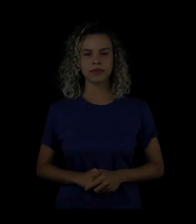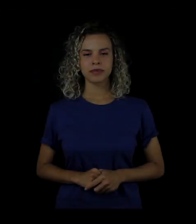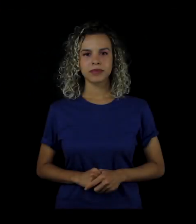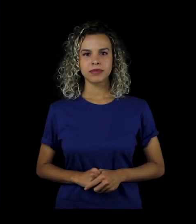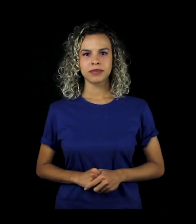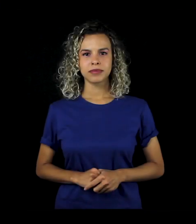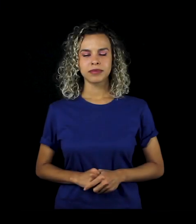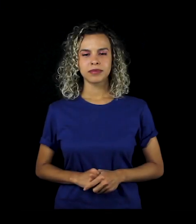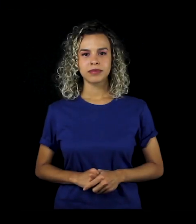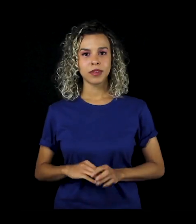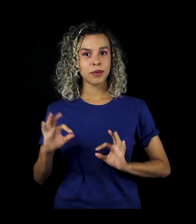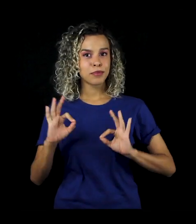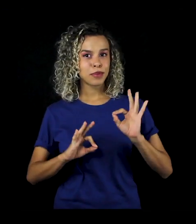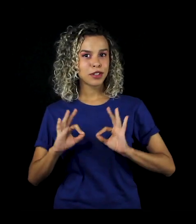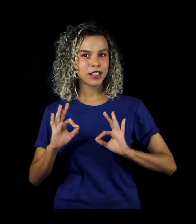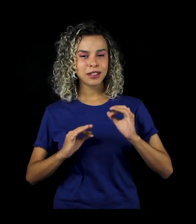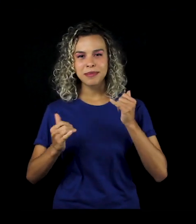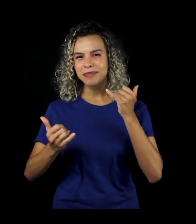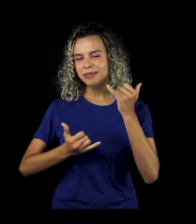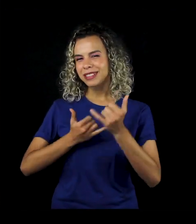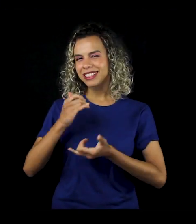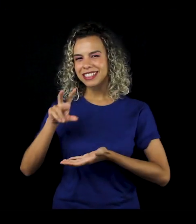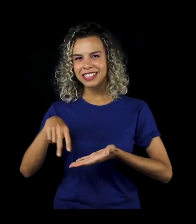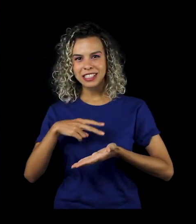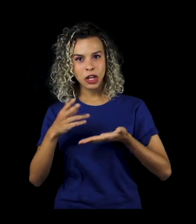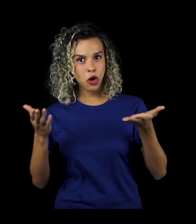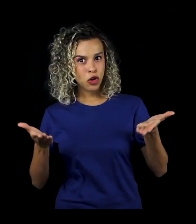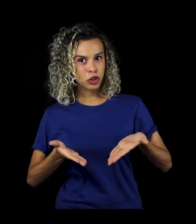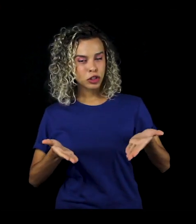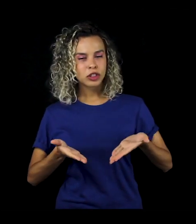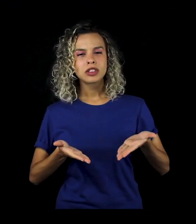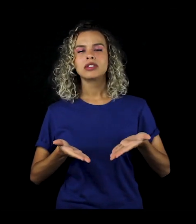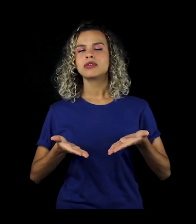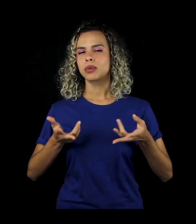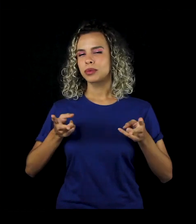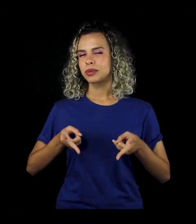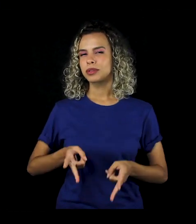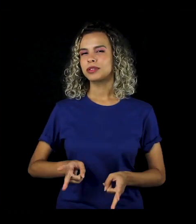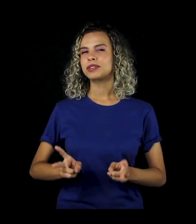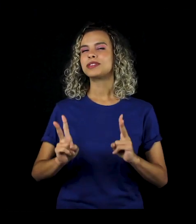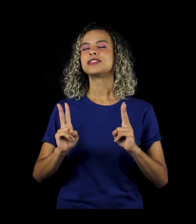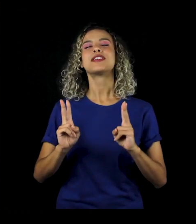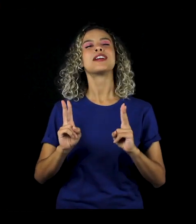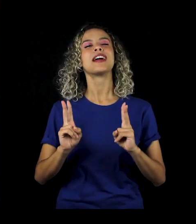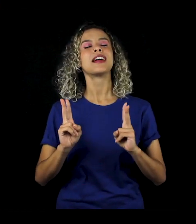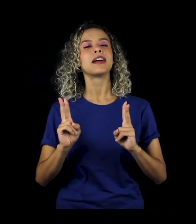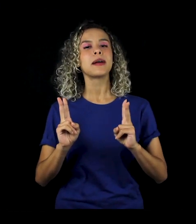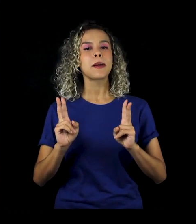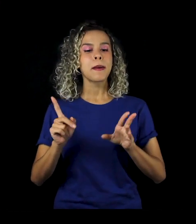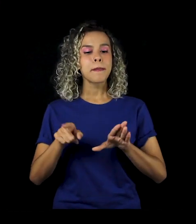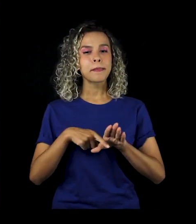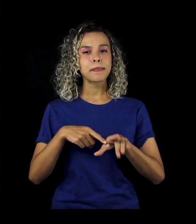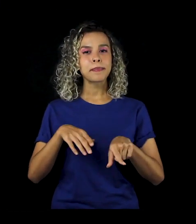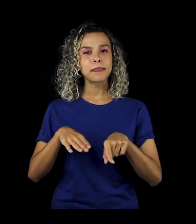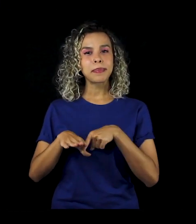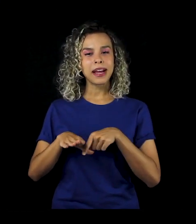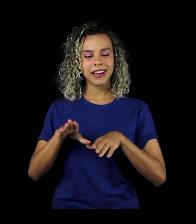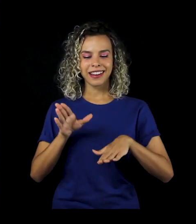Hoje, no projeto Brincar & Dançar, vamos dar continuidade com os Pés Brincantes.